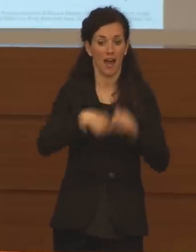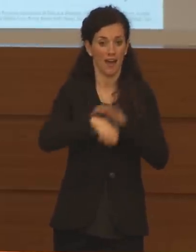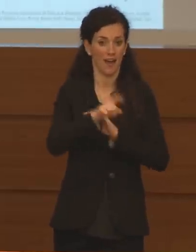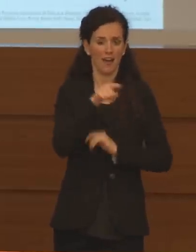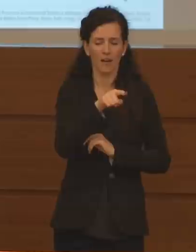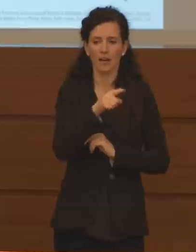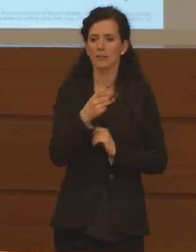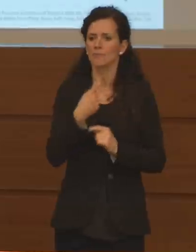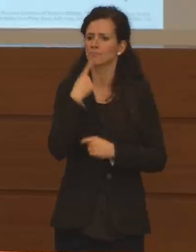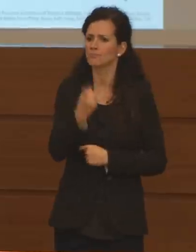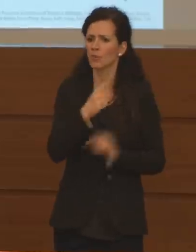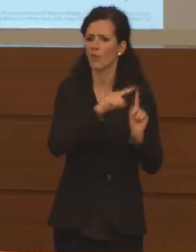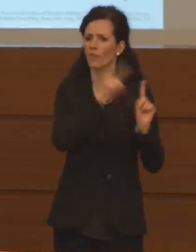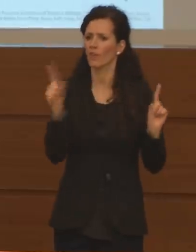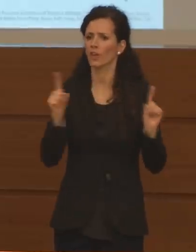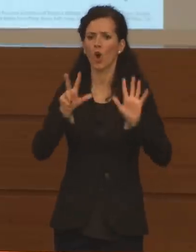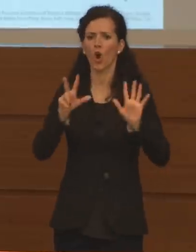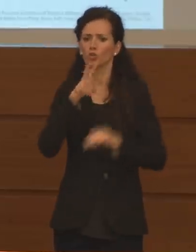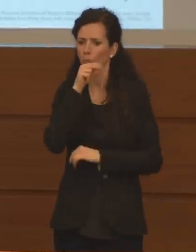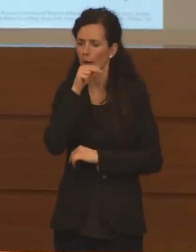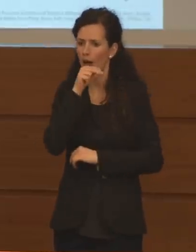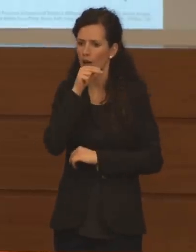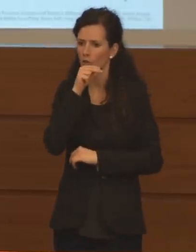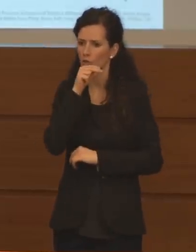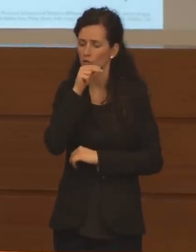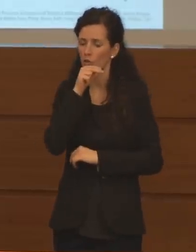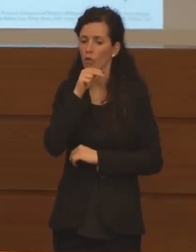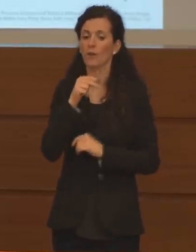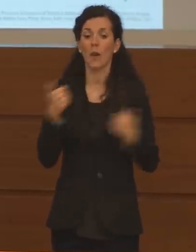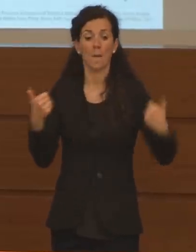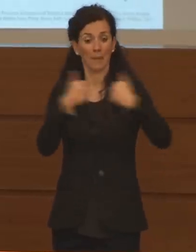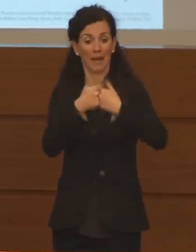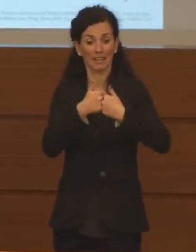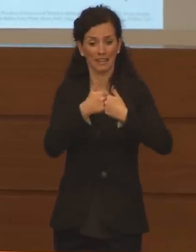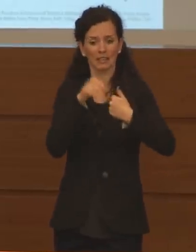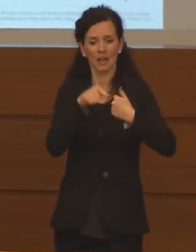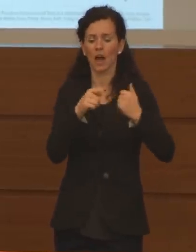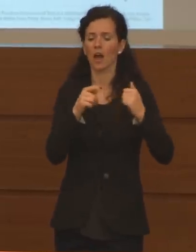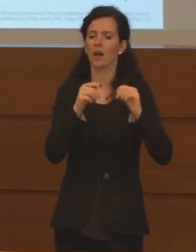all'8 marzo dovranno essere o a porte chiuse o comunque slitteranno le partite